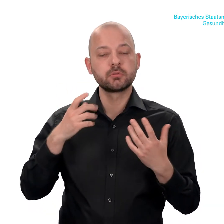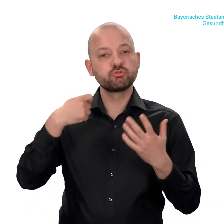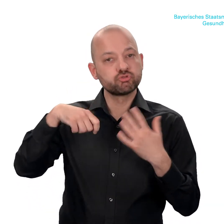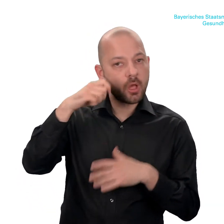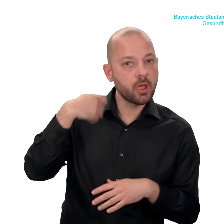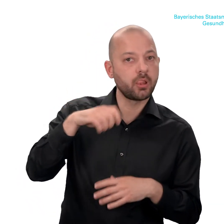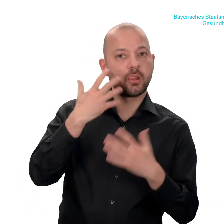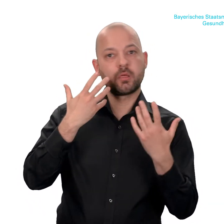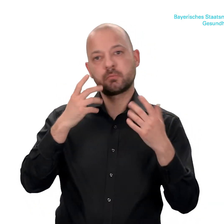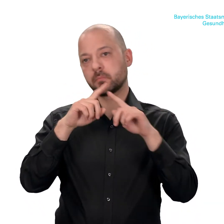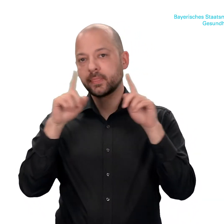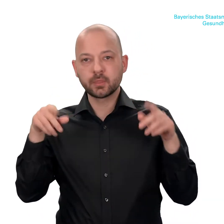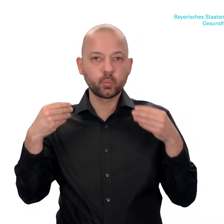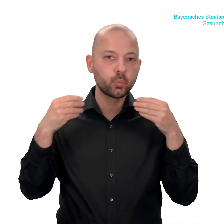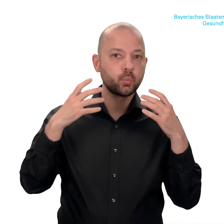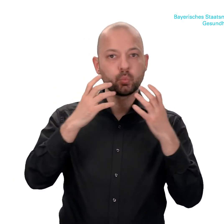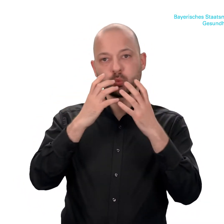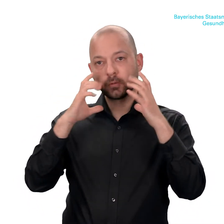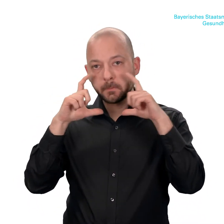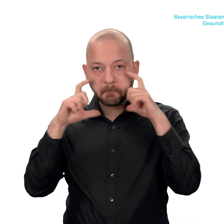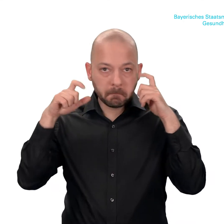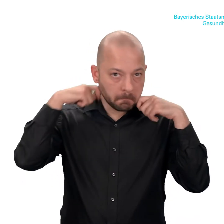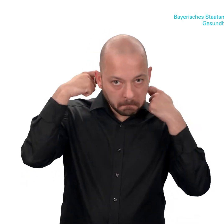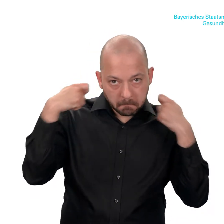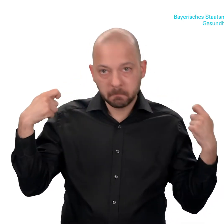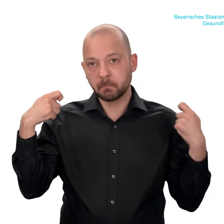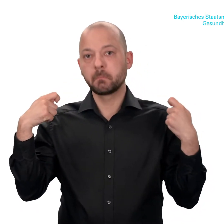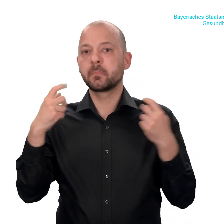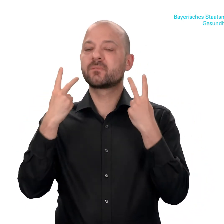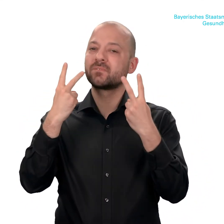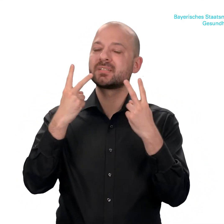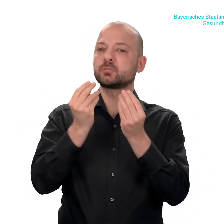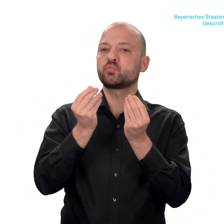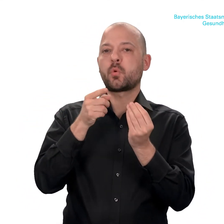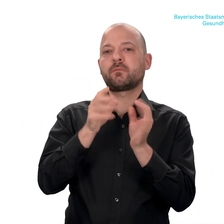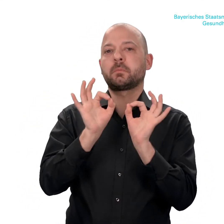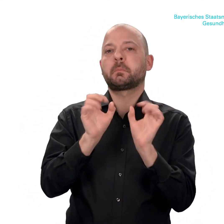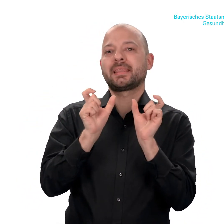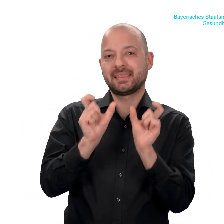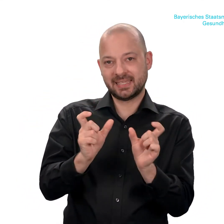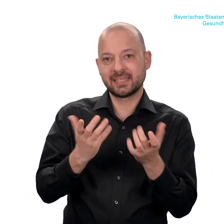Schals und Tücher sind ausreichend, wenn der Stoff dicht ist besteht.